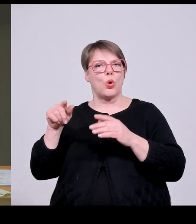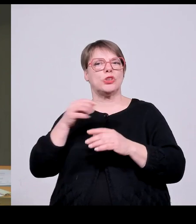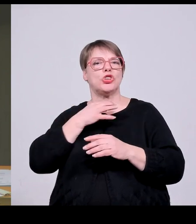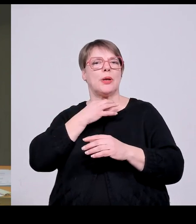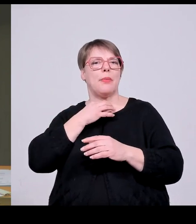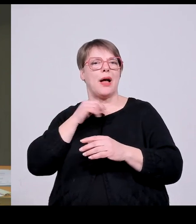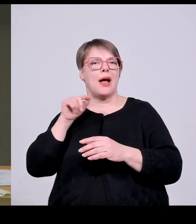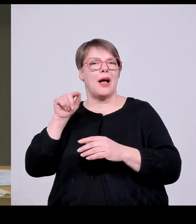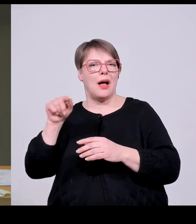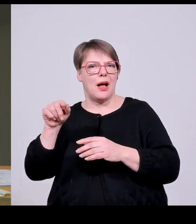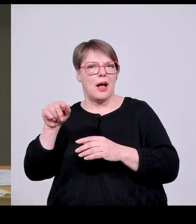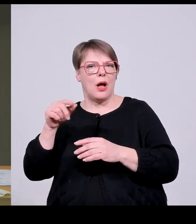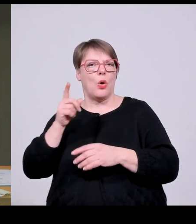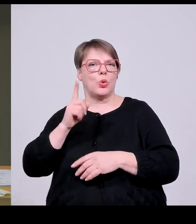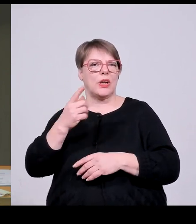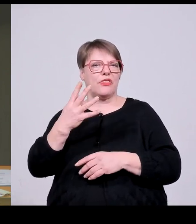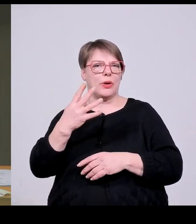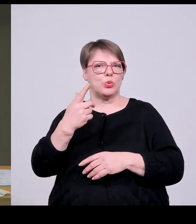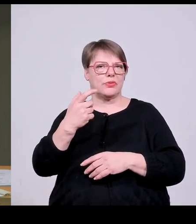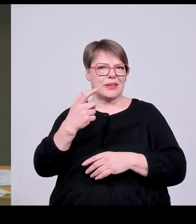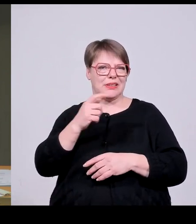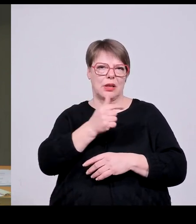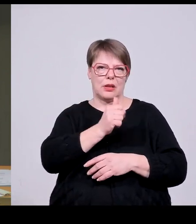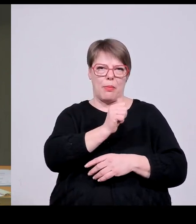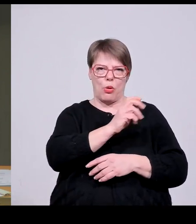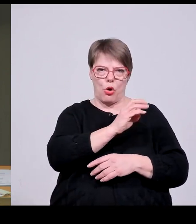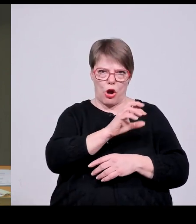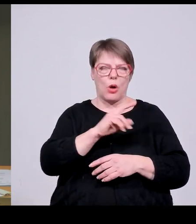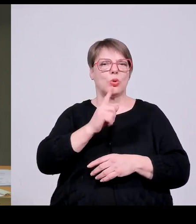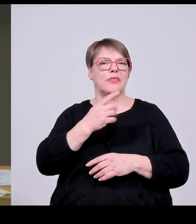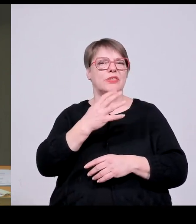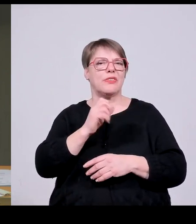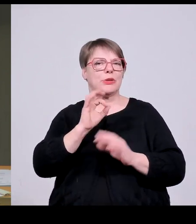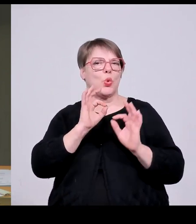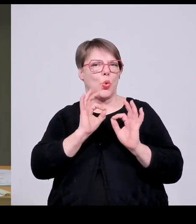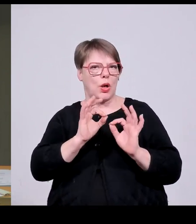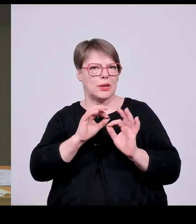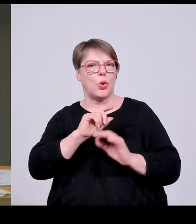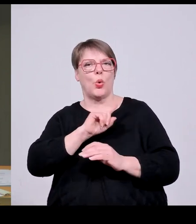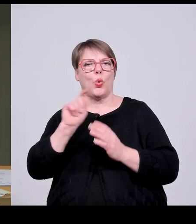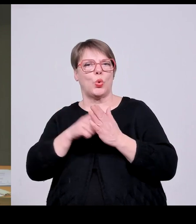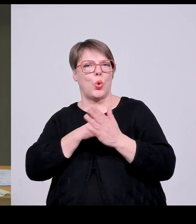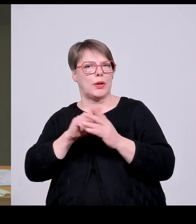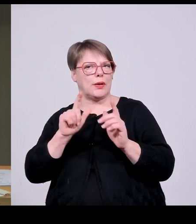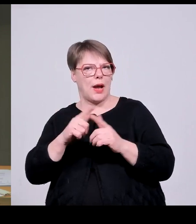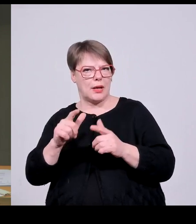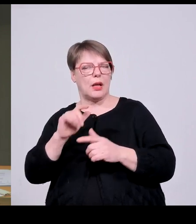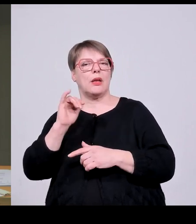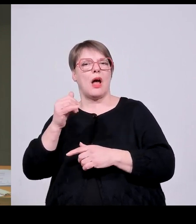gültig 124 ungültig keine Ja 15, Enthaltung acht damit nicht gewählt, als stellvertretendes Mitglied der